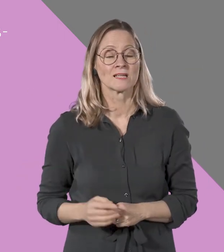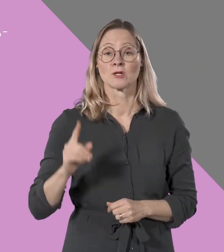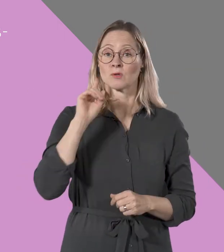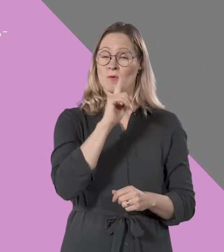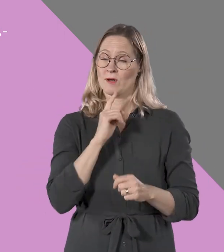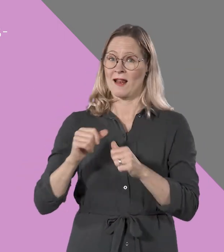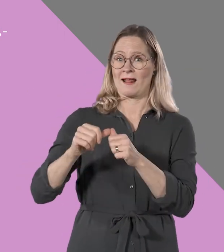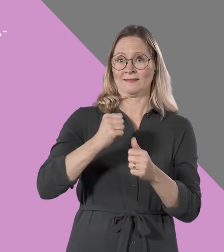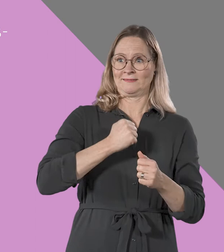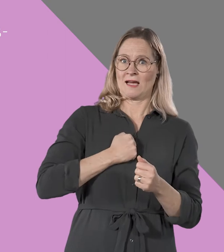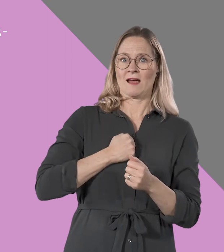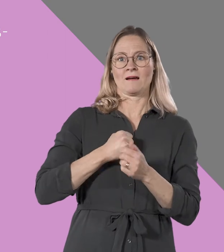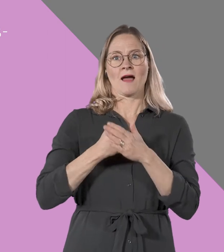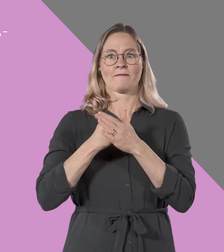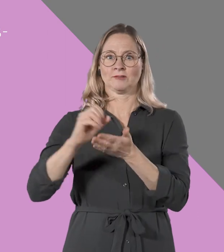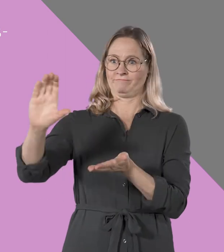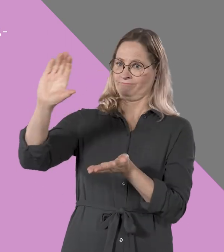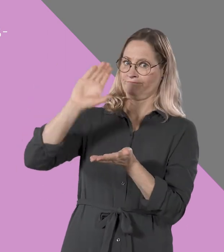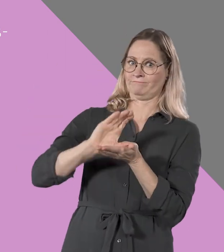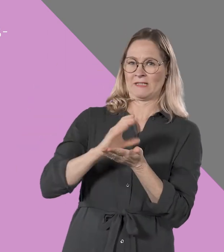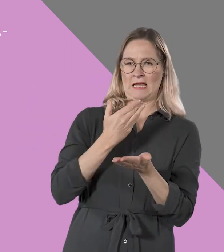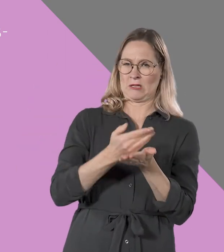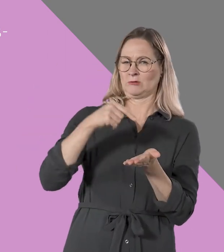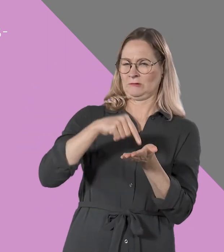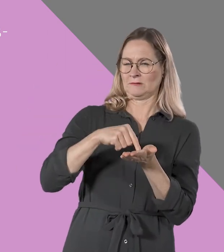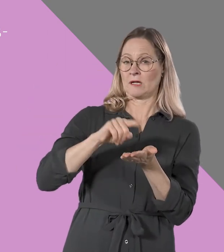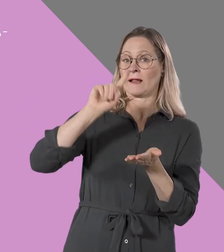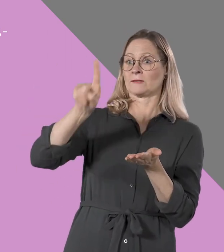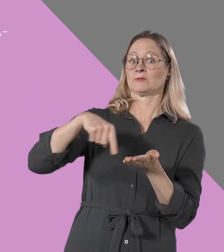Kuurojen Liiton saama avustuspotti on ehdotuksen mukaan ensi vuonna -